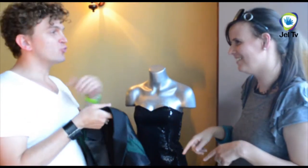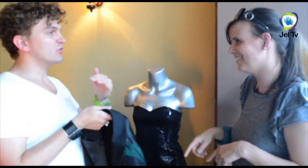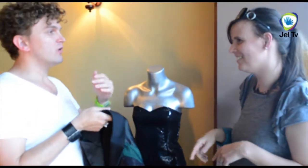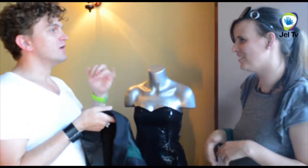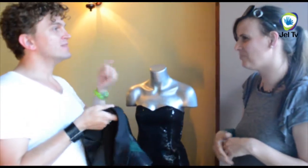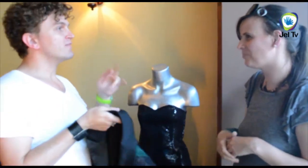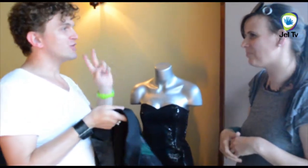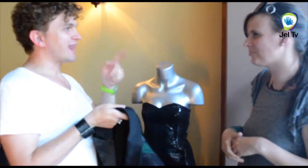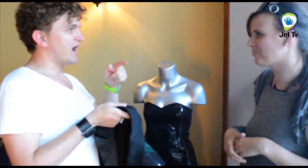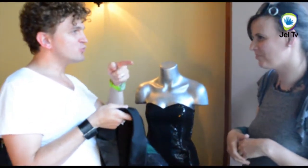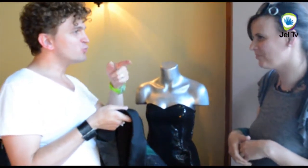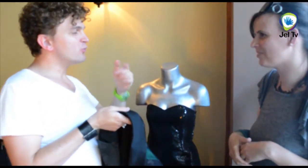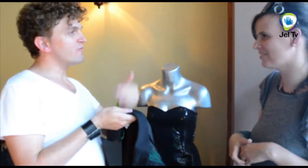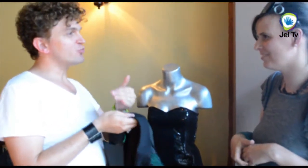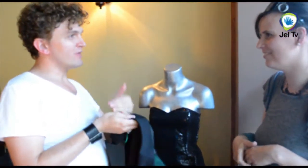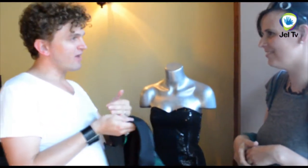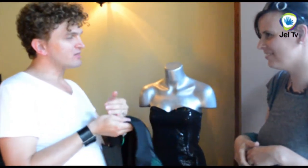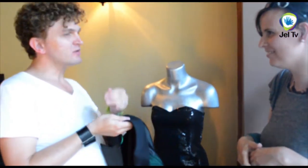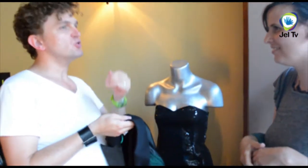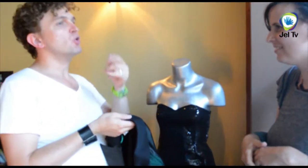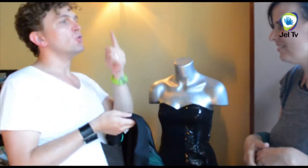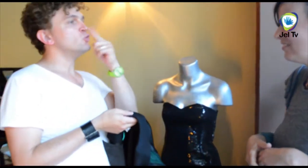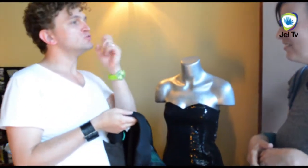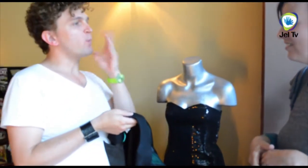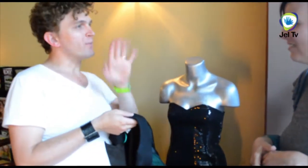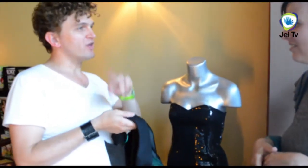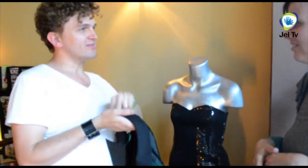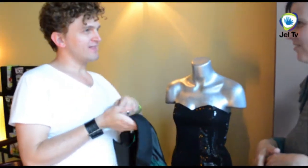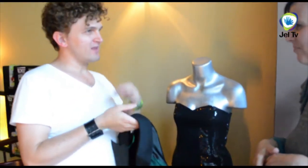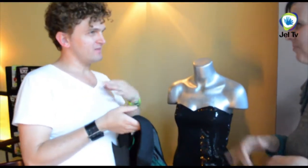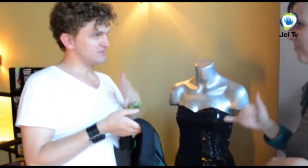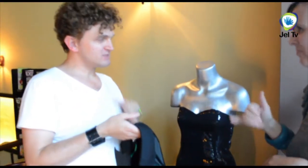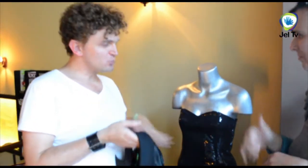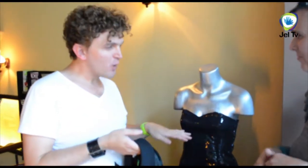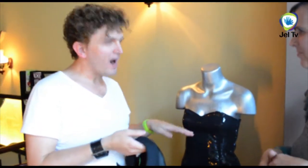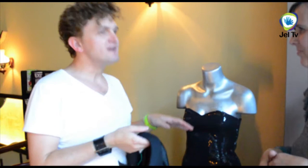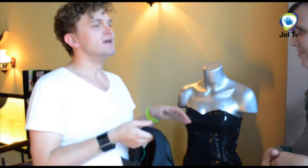Valóban. Ez volt a Divatkreátorban a feladat, hogy Orosz Barbarának kell tervezni egy ruhát.